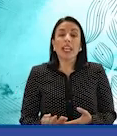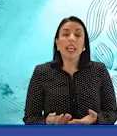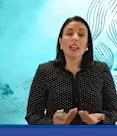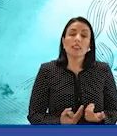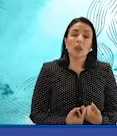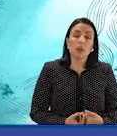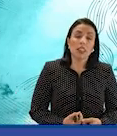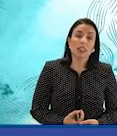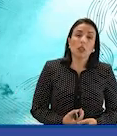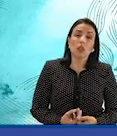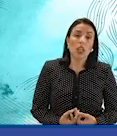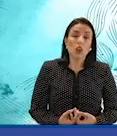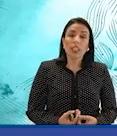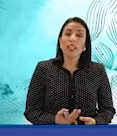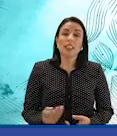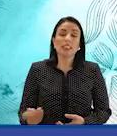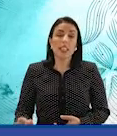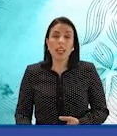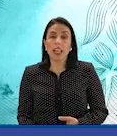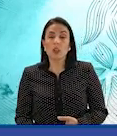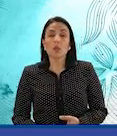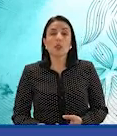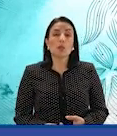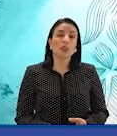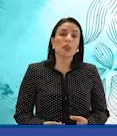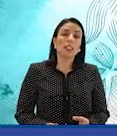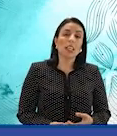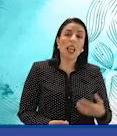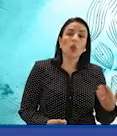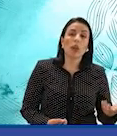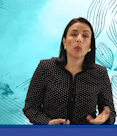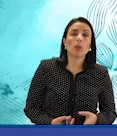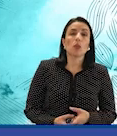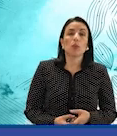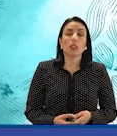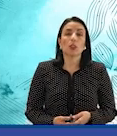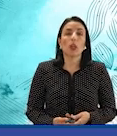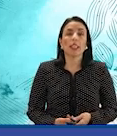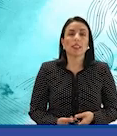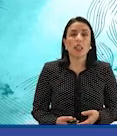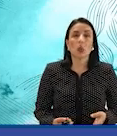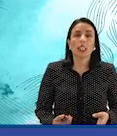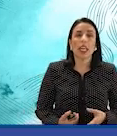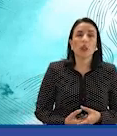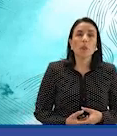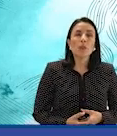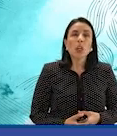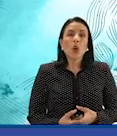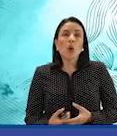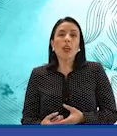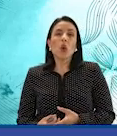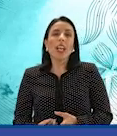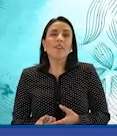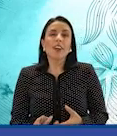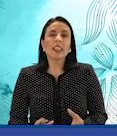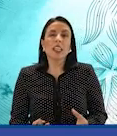que se presente a Contraloría, ya sea en un presupuesto inicial o en un presupuesto extraordinario. Luego, la falta de